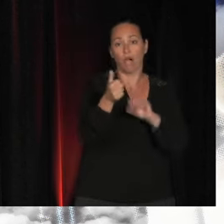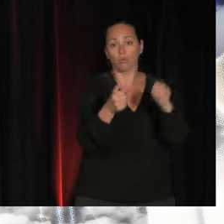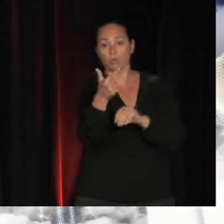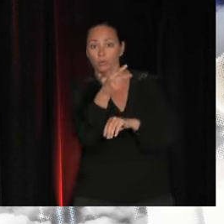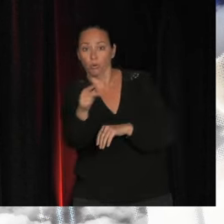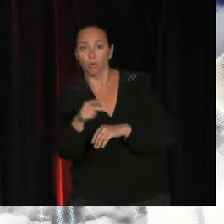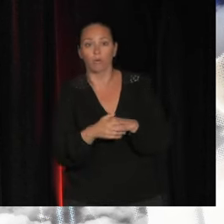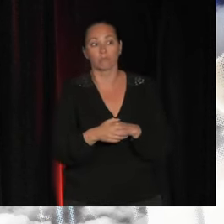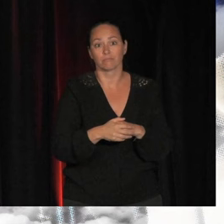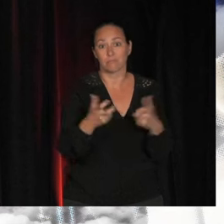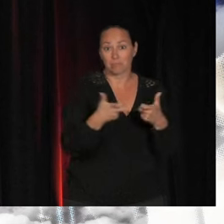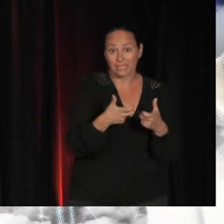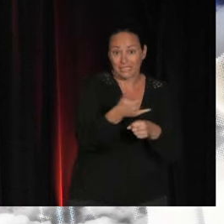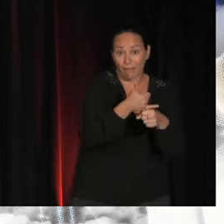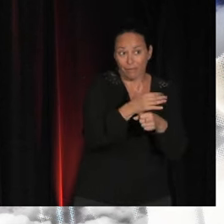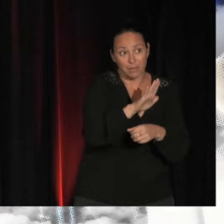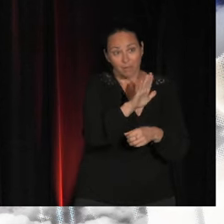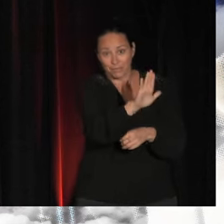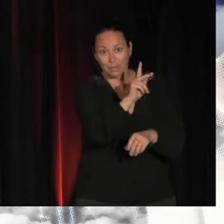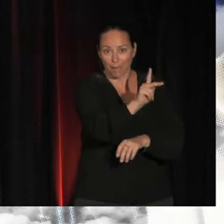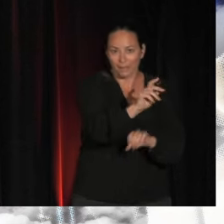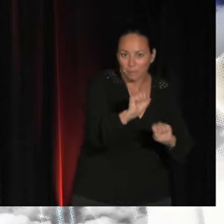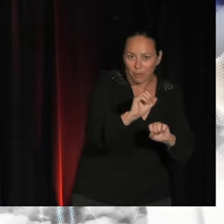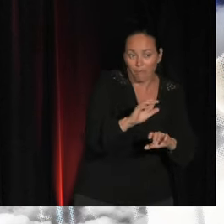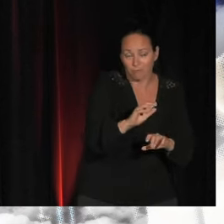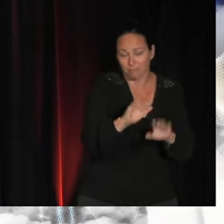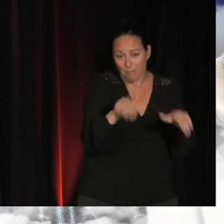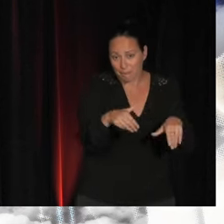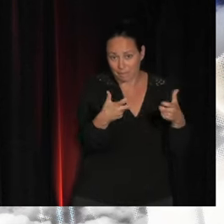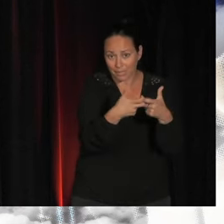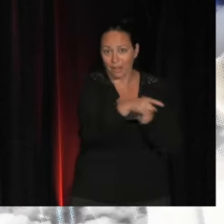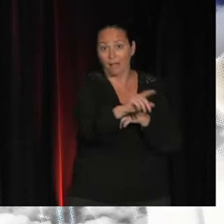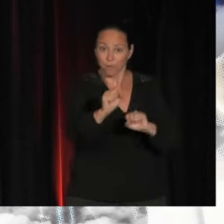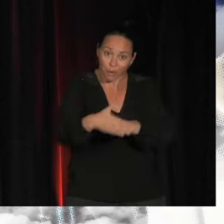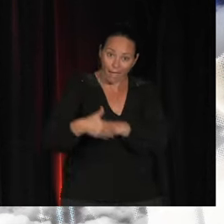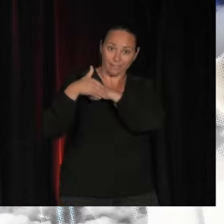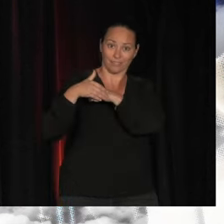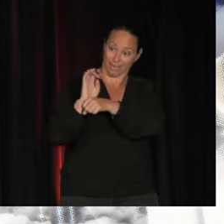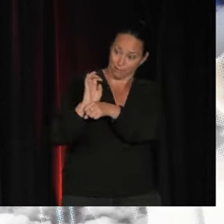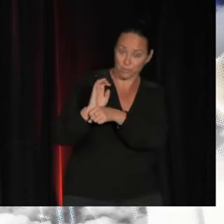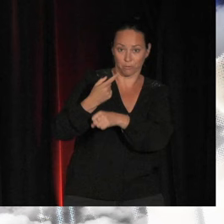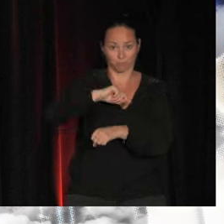d'un café parisien, vous pouvez soutenir et la pérennité de cette émission. 25 euros.